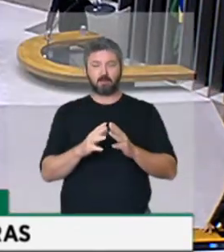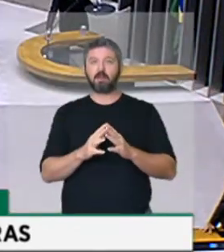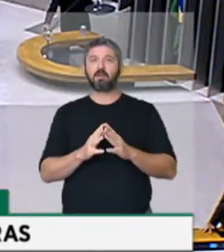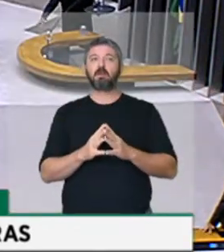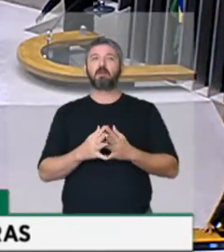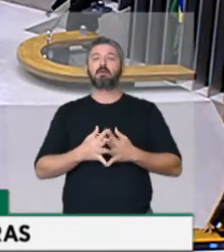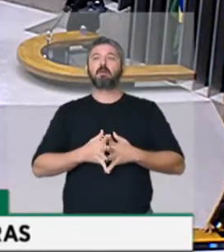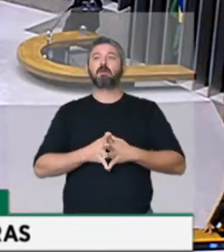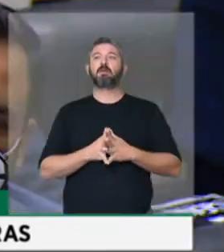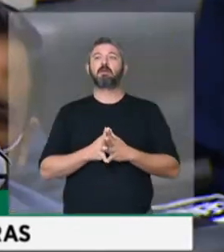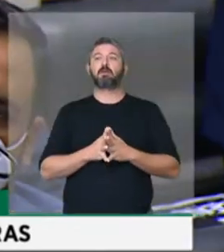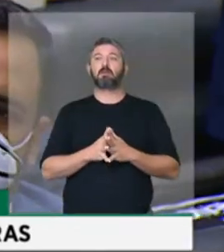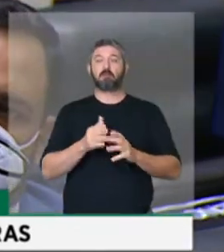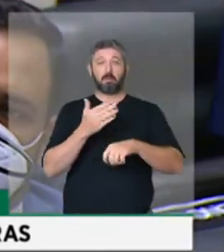OBRIGADO A VOSSA EXCELÊNCIA. -- [DEPUTADO]: SR.